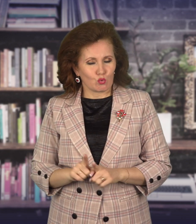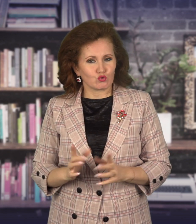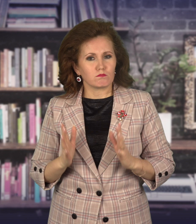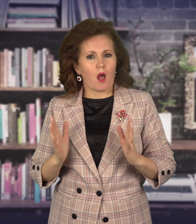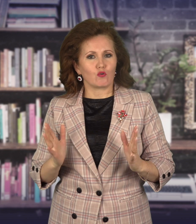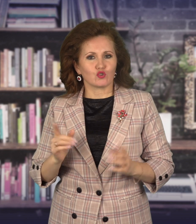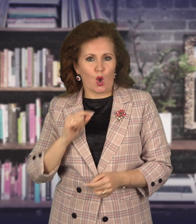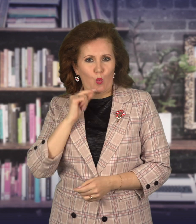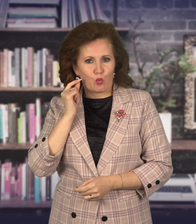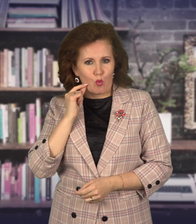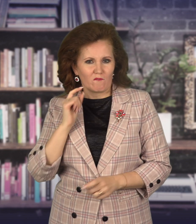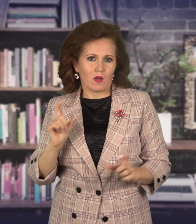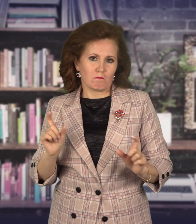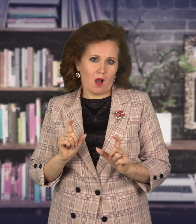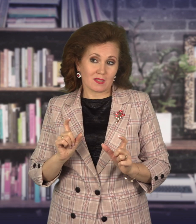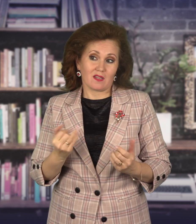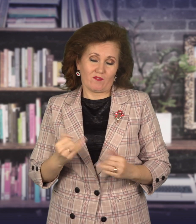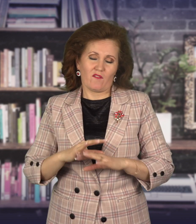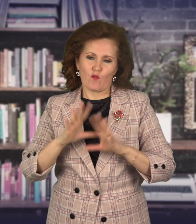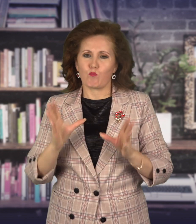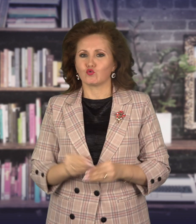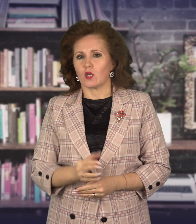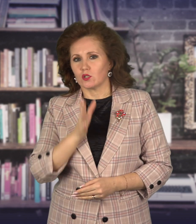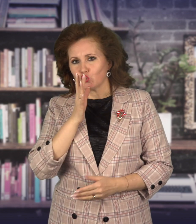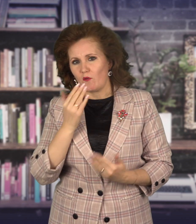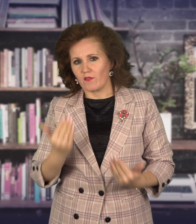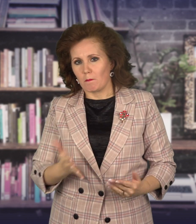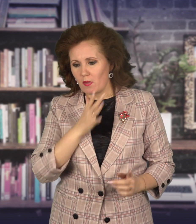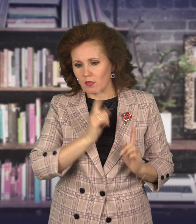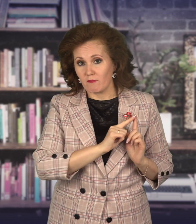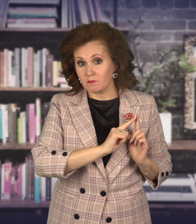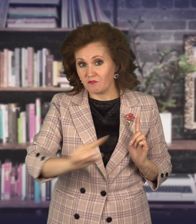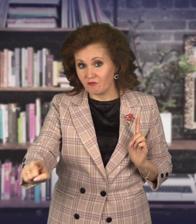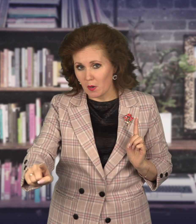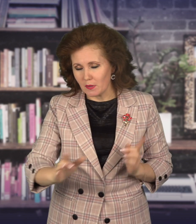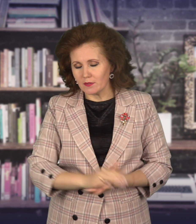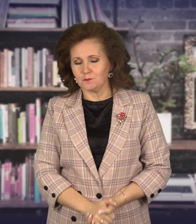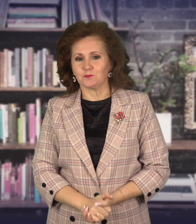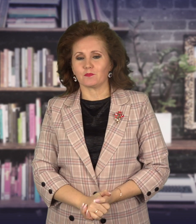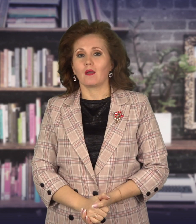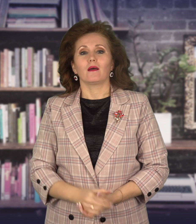Это тоже большая уловка магазинов и вообще сегодняшних дней!